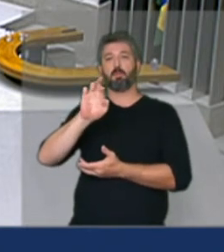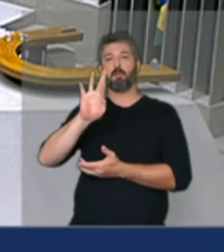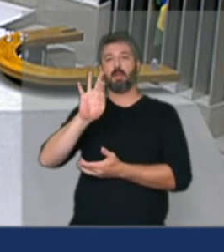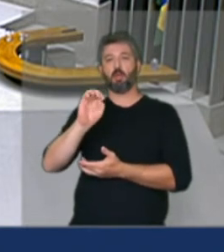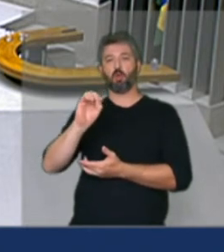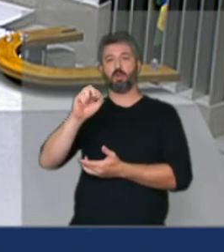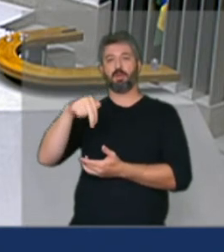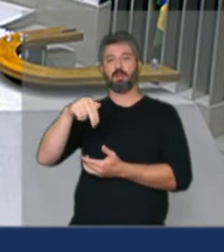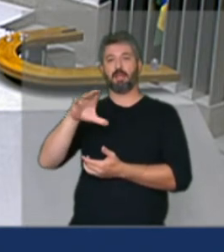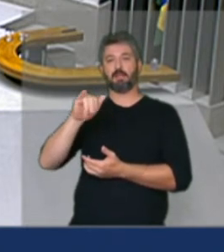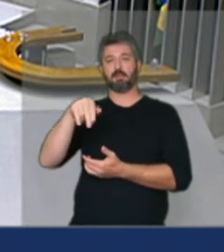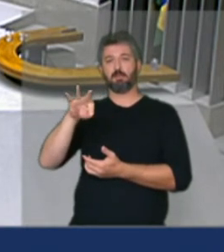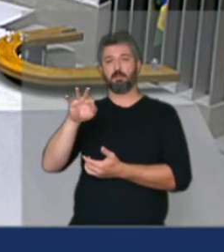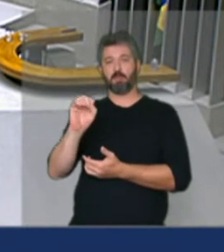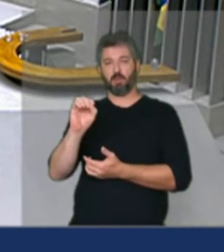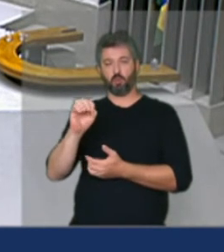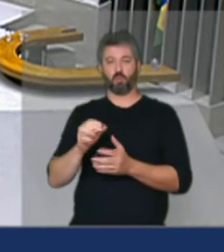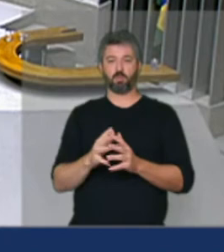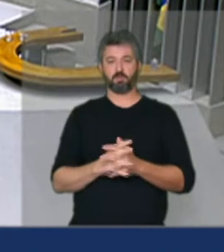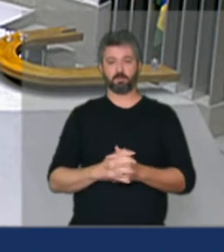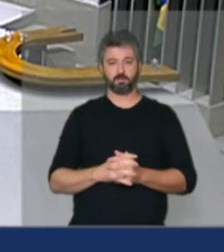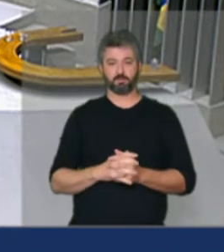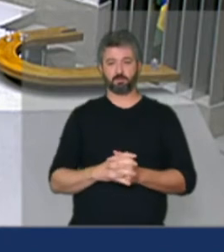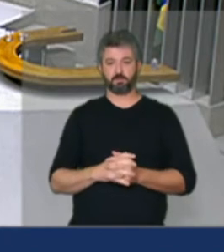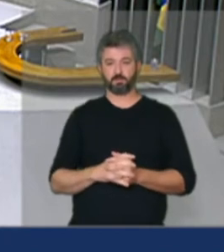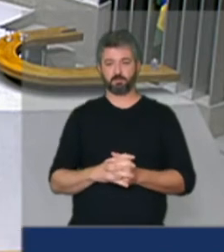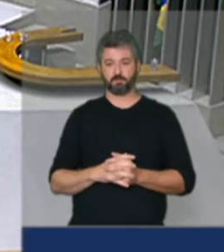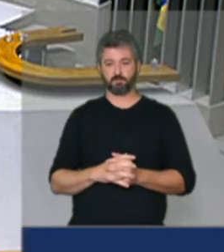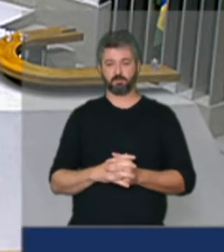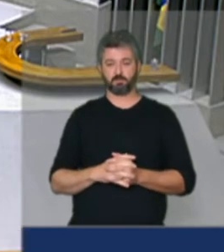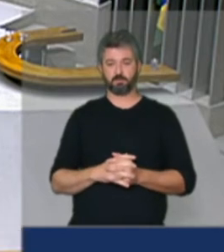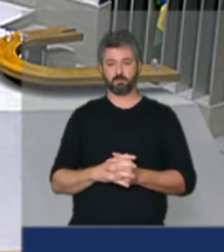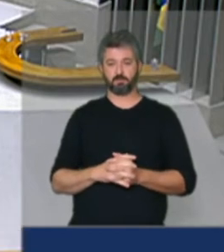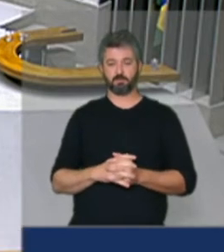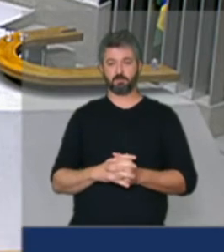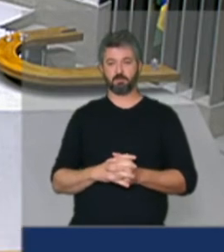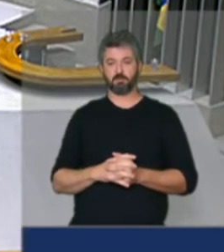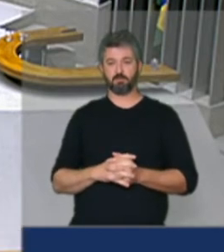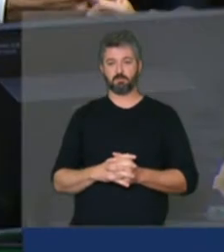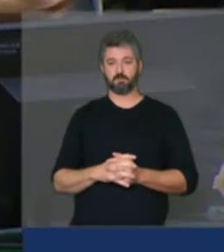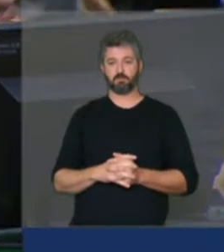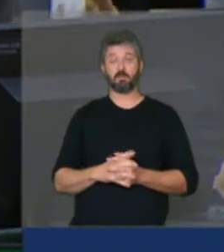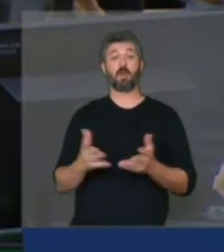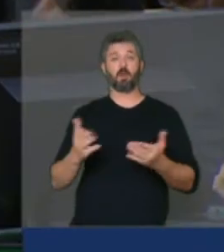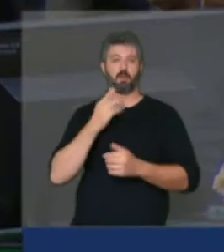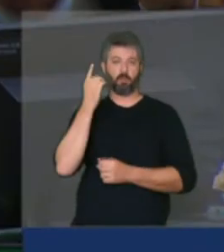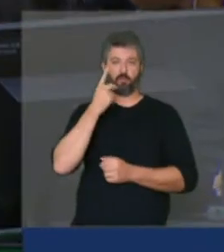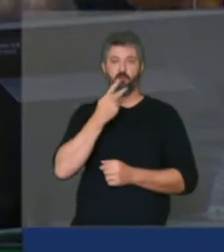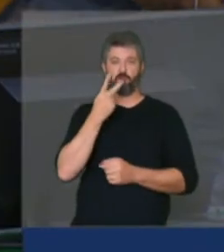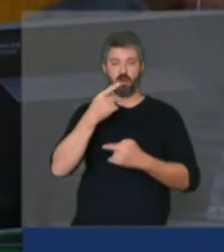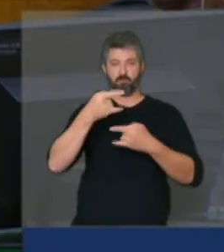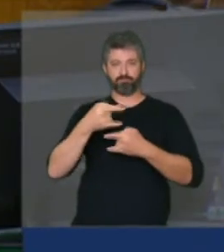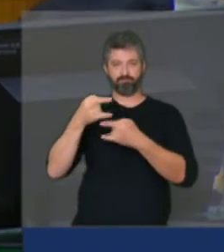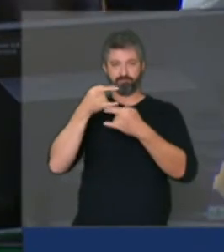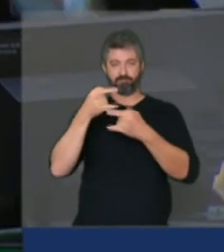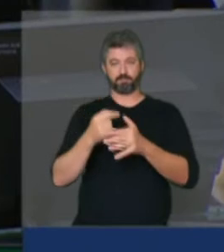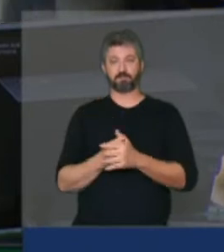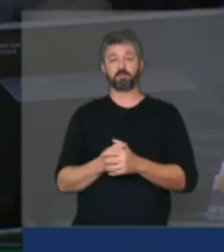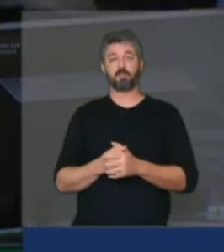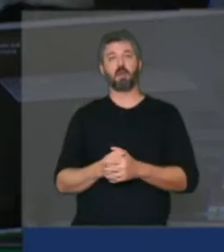[DEPUTADO]: ME OUVE PRESIDENTE? [PRESIDENTE]: AGORA ESTOU OUVINDO V.EXA. PODE... PODE FALAR DEPUTADO. -- [DEPUTADO]: OBRIGADO PRESIDENTE. EU QUERIA ENTÃO AGORA NESSE MOMENTO,